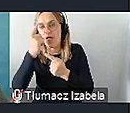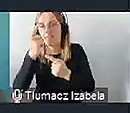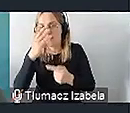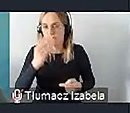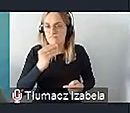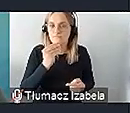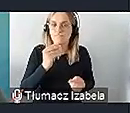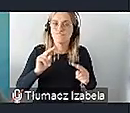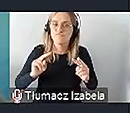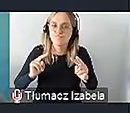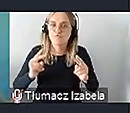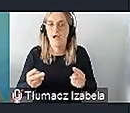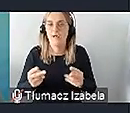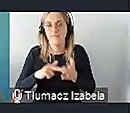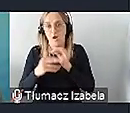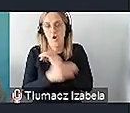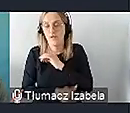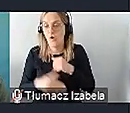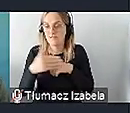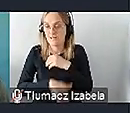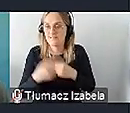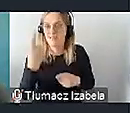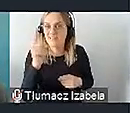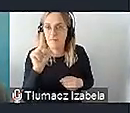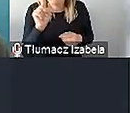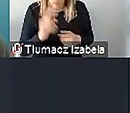To będzie przekaz na sam koniec, na ostatnią minutę tego webinaru.